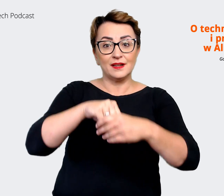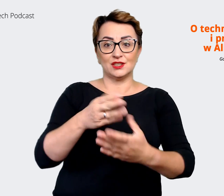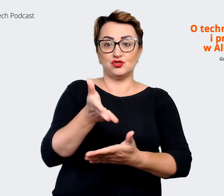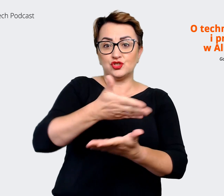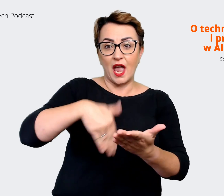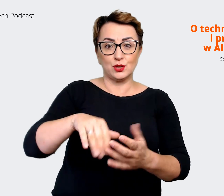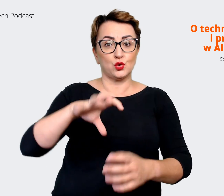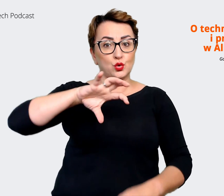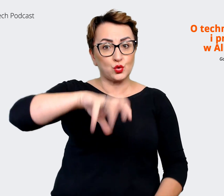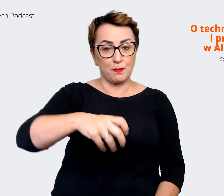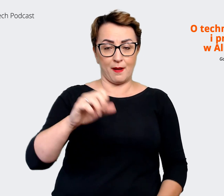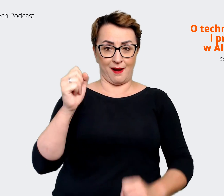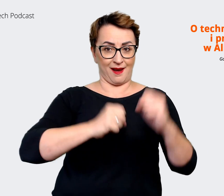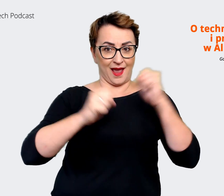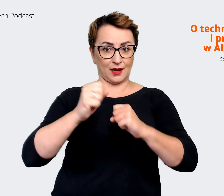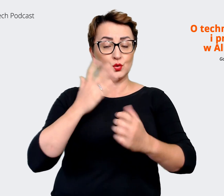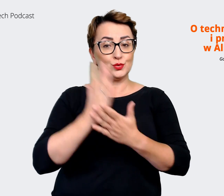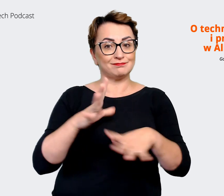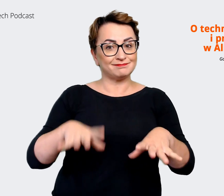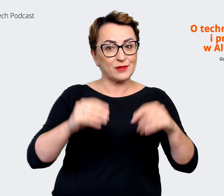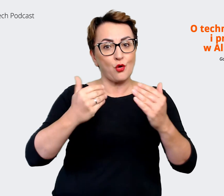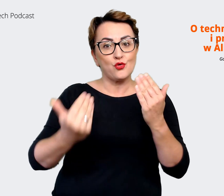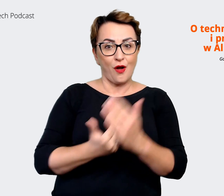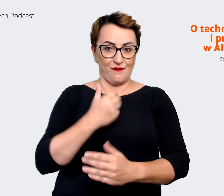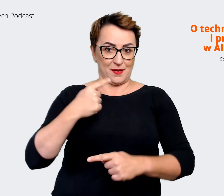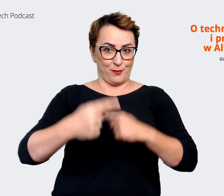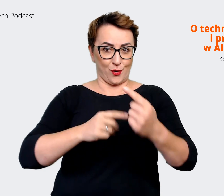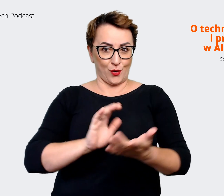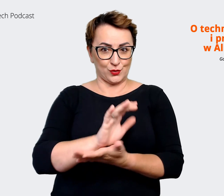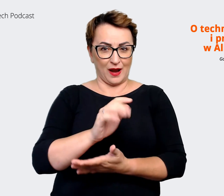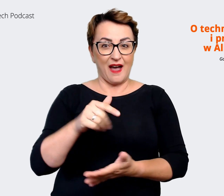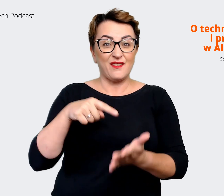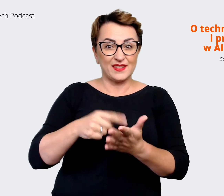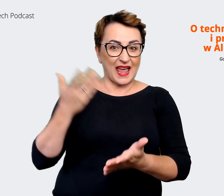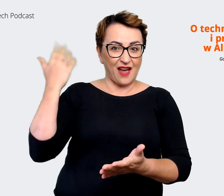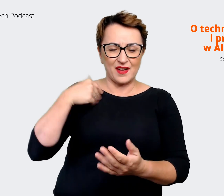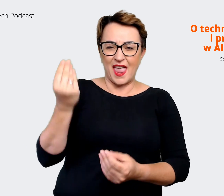Grupy Allegro i zaczynamy nowy produkt. Wtedy jeszcze nawet nie wiedzieliśmy, jak on będzie